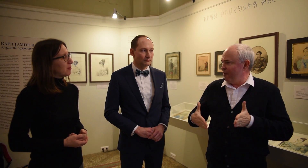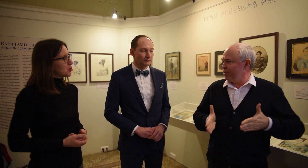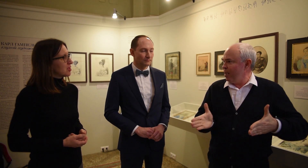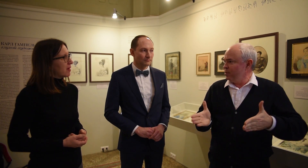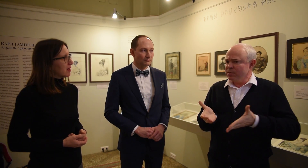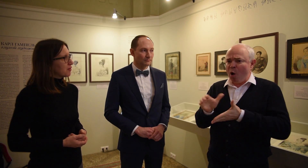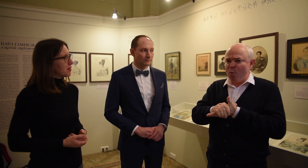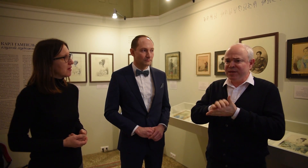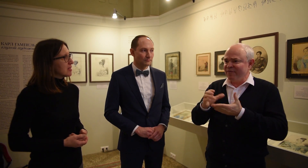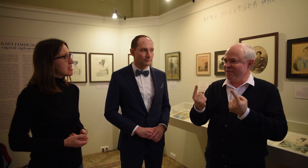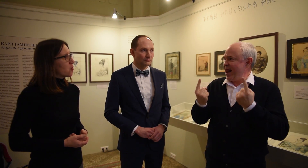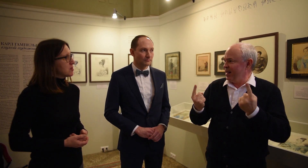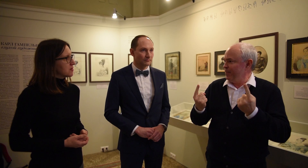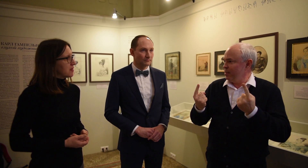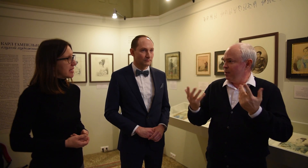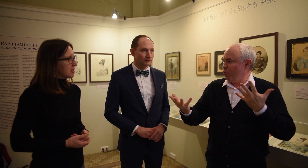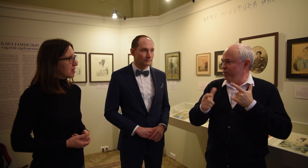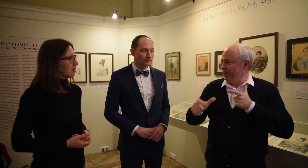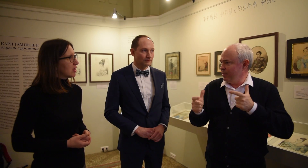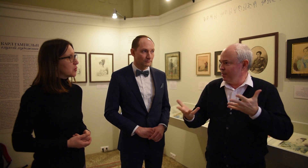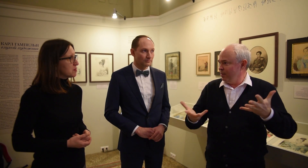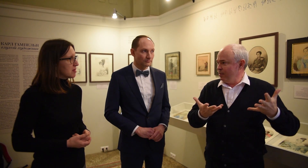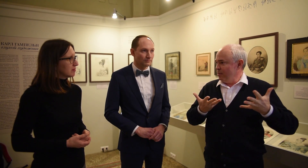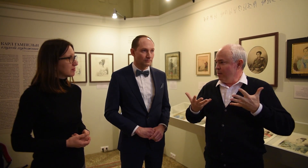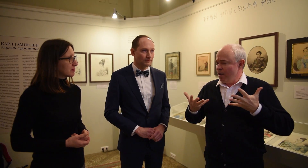знакомство с великими людьми.